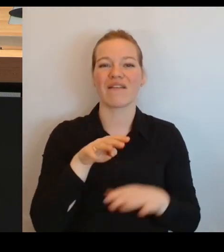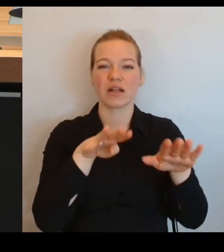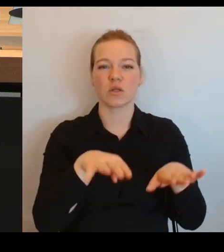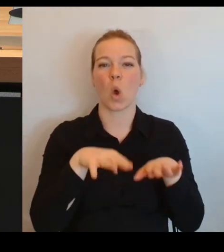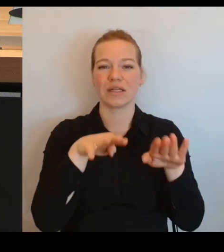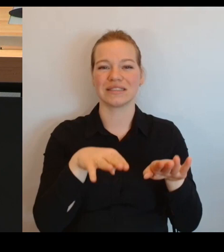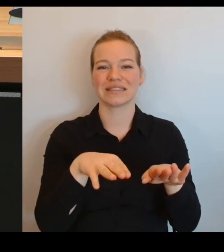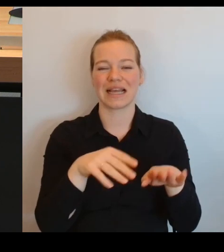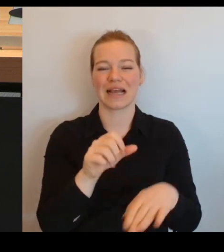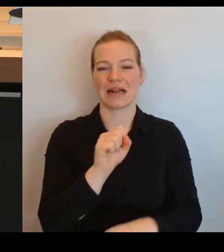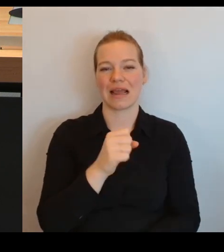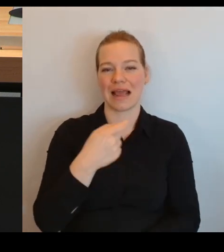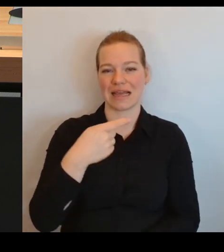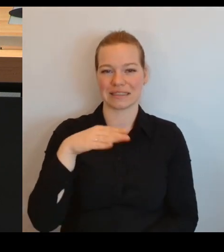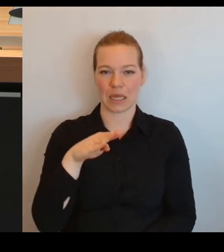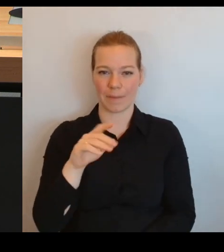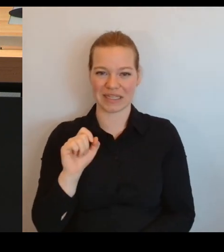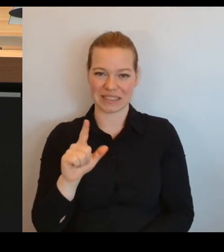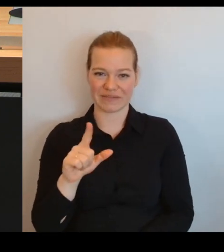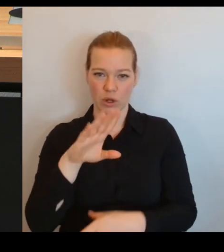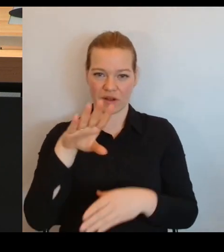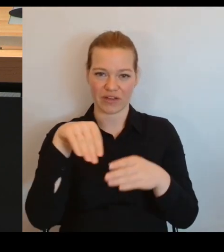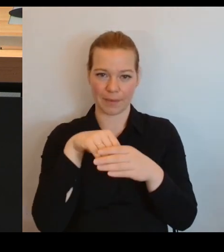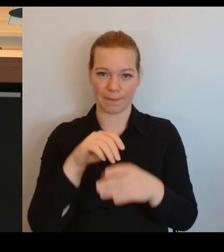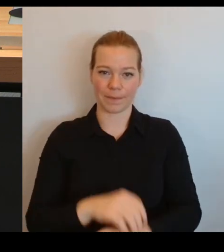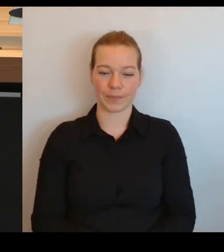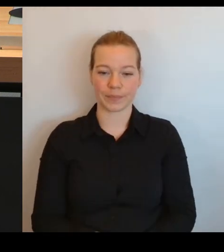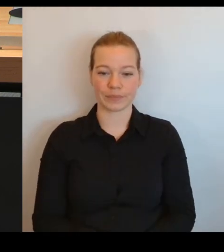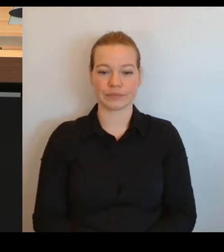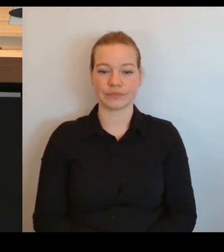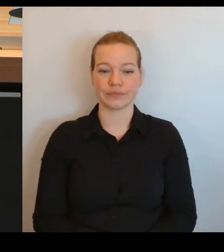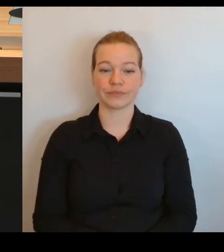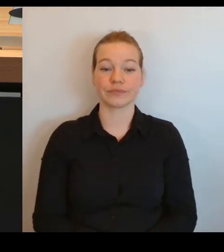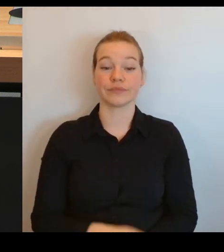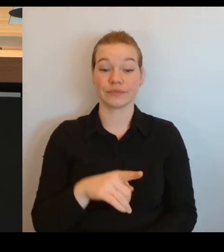heißt für Pflegeeinrichtungen. Das bedeutet, dass es für Pflegeeinrichtungen